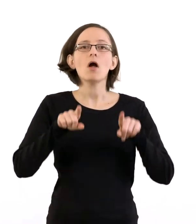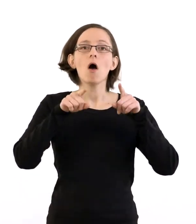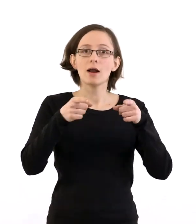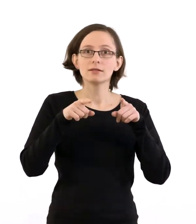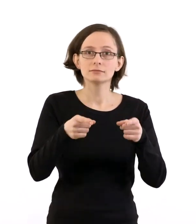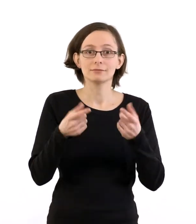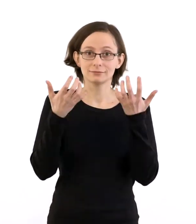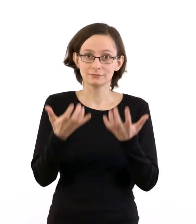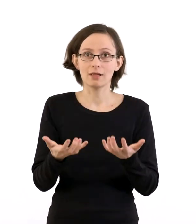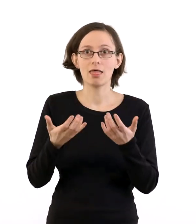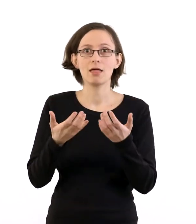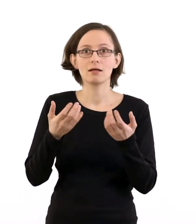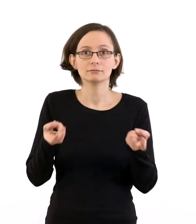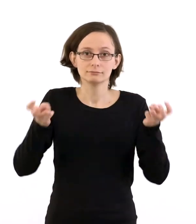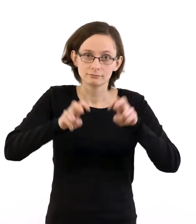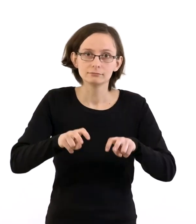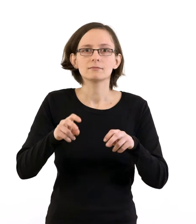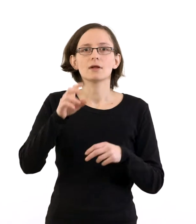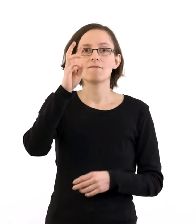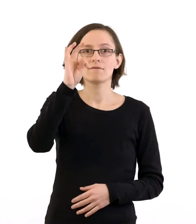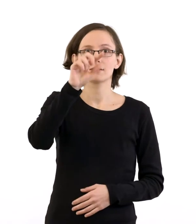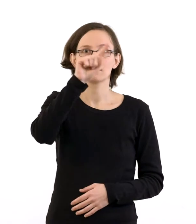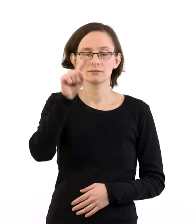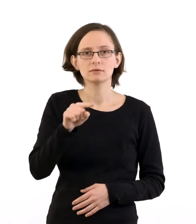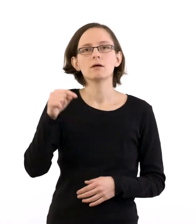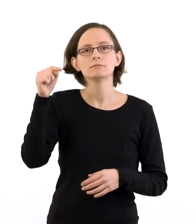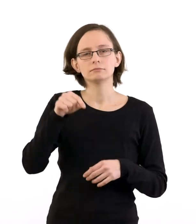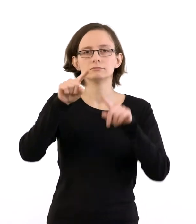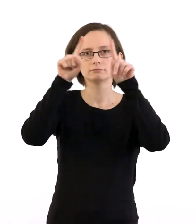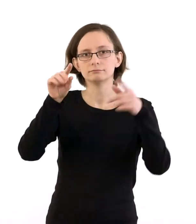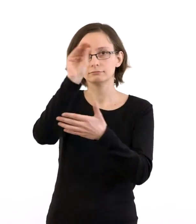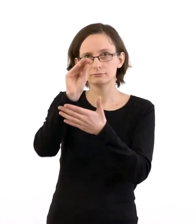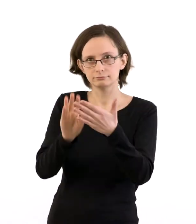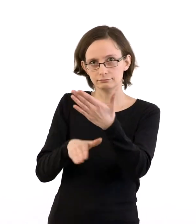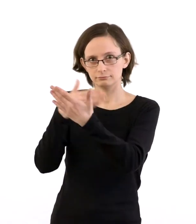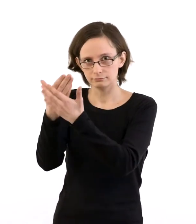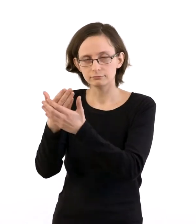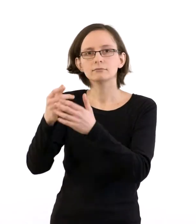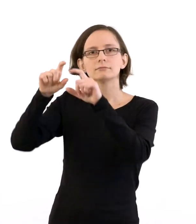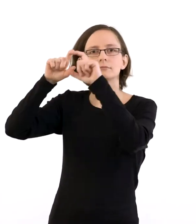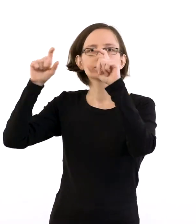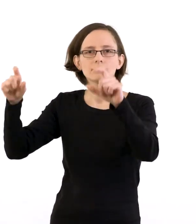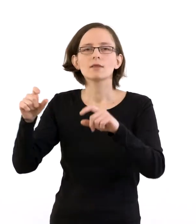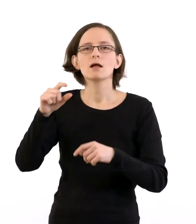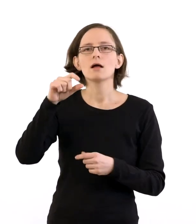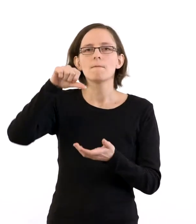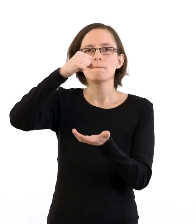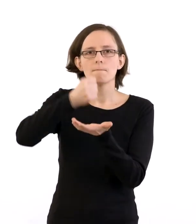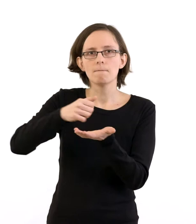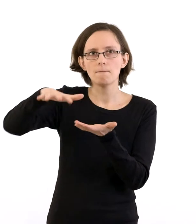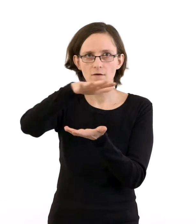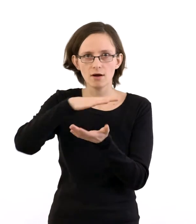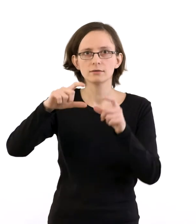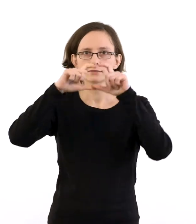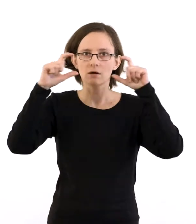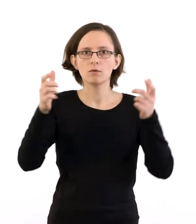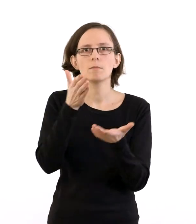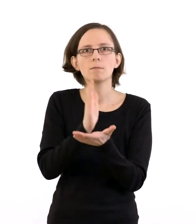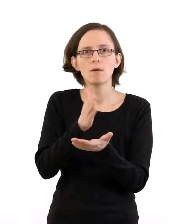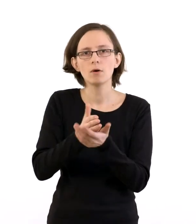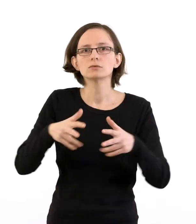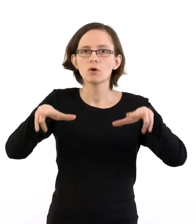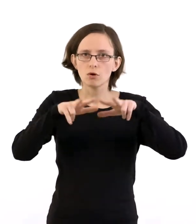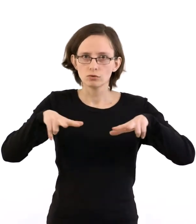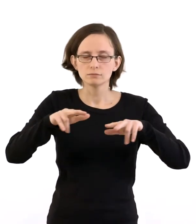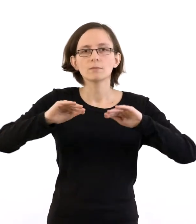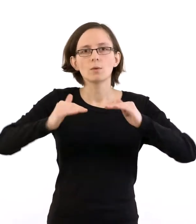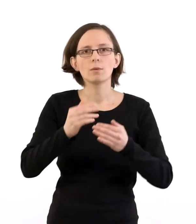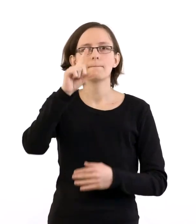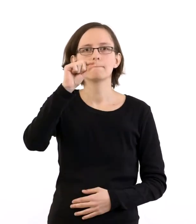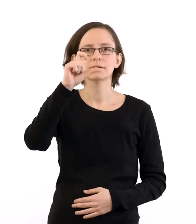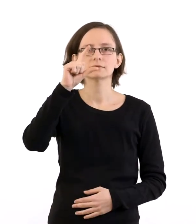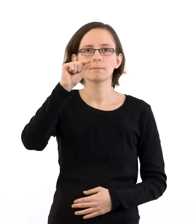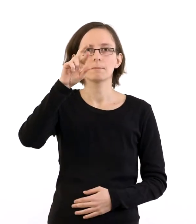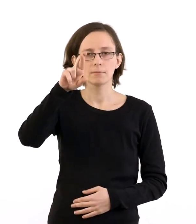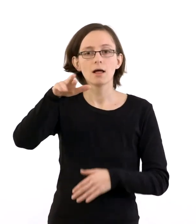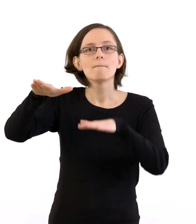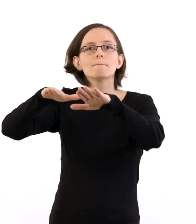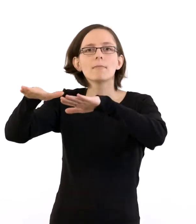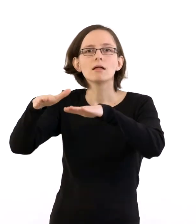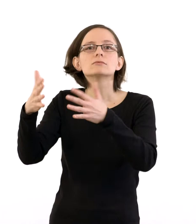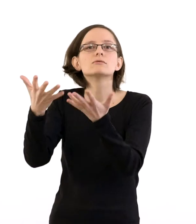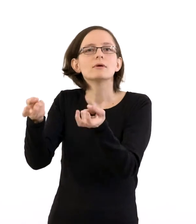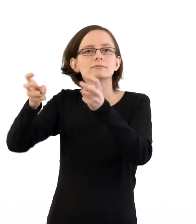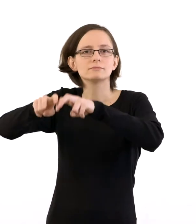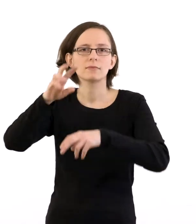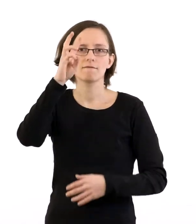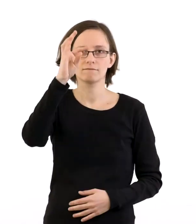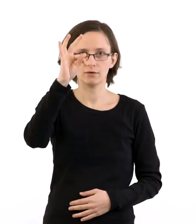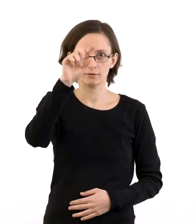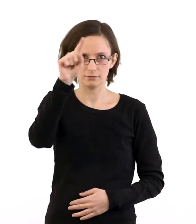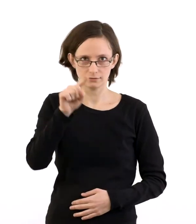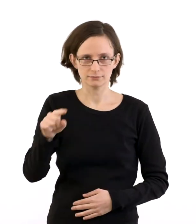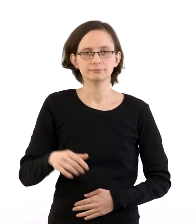Organizacja, która chce stworzyć warsztaty terapii zajęciowej, składa wniosek do Powiatowego Centrum Pomocy Rodzinie (PCPR) w miejscowości, gdzie otwiera warsztaty.